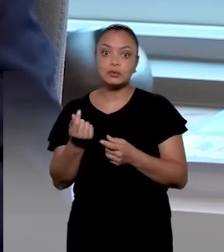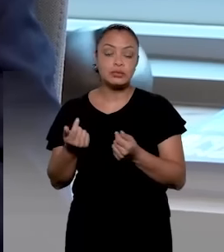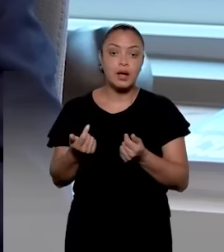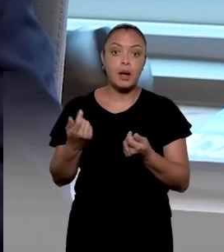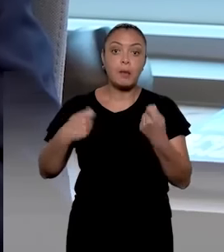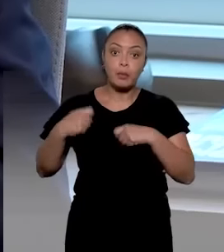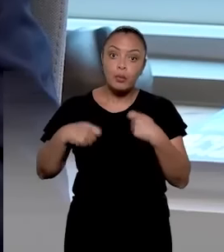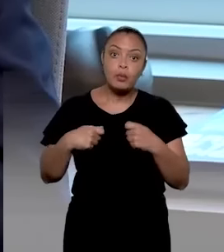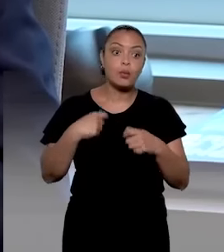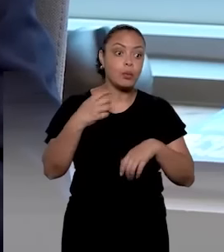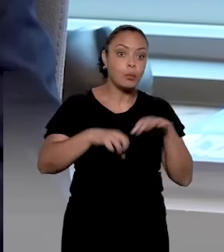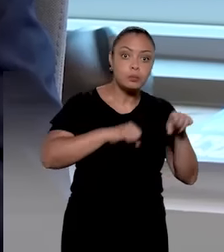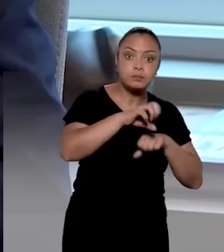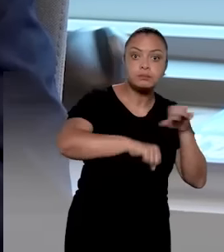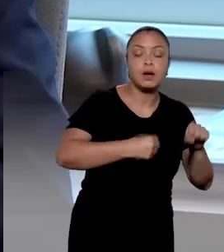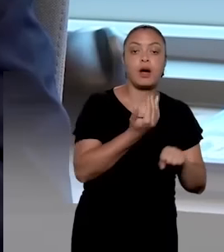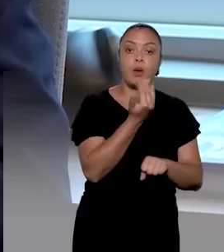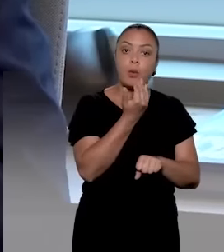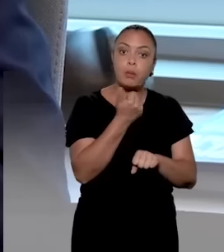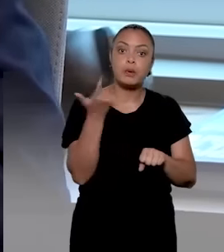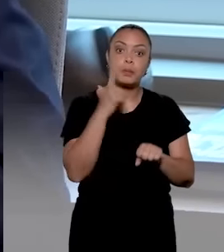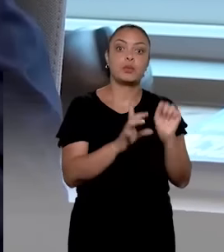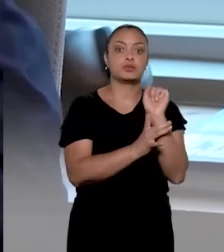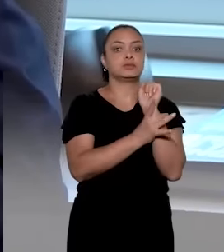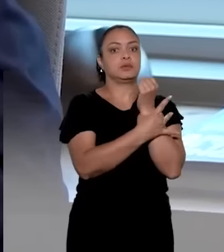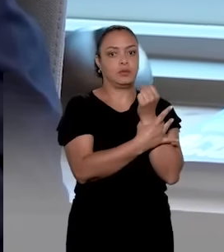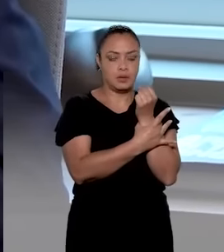em busca de comida para garantir segurança alimentar, a estabilidade política do seu